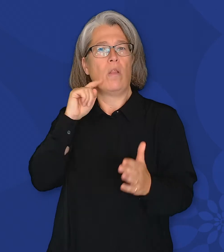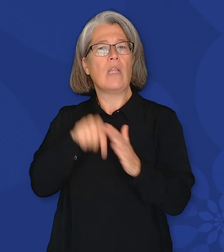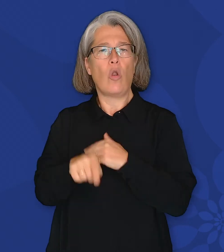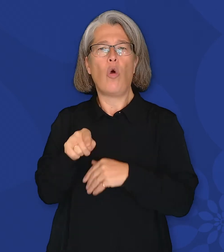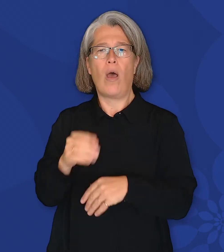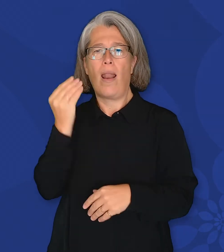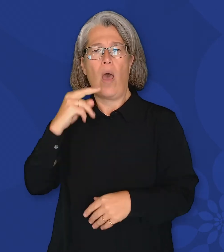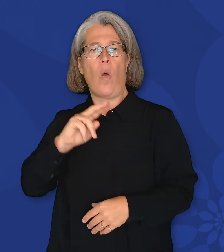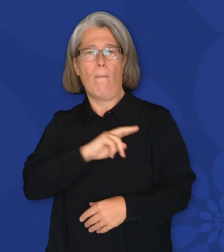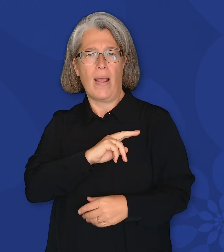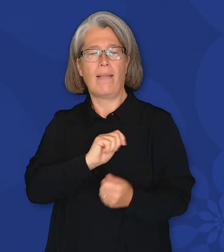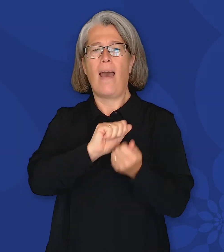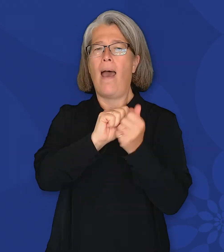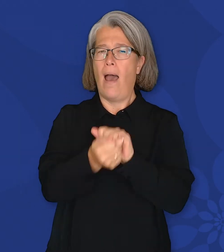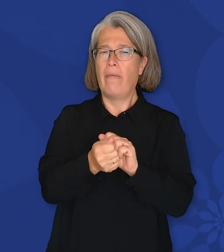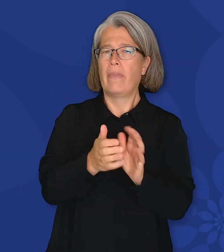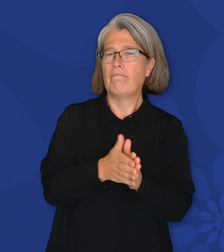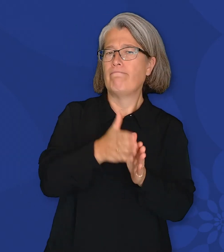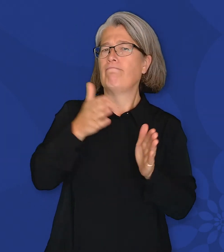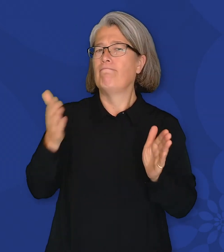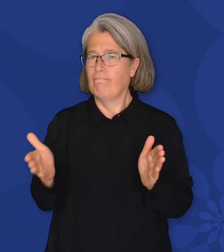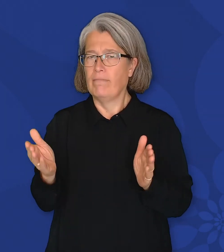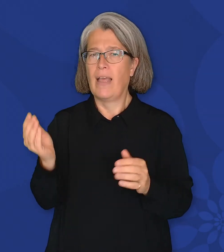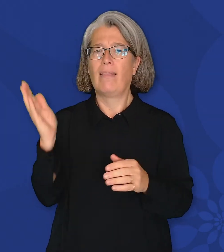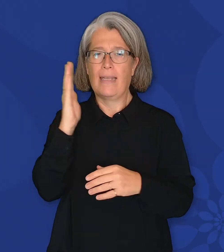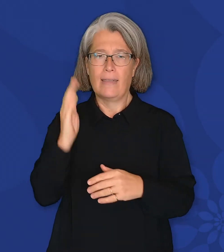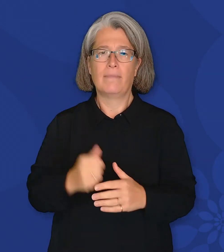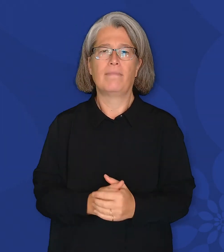omfattas av den utvidgade läroplikten.